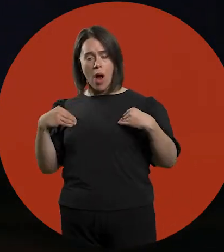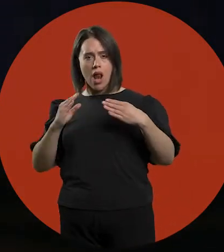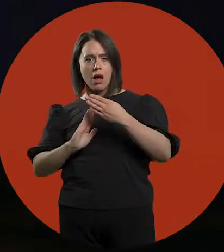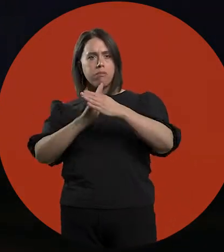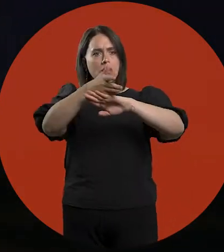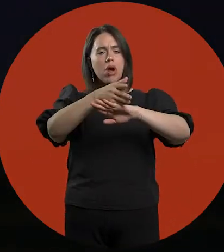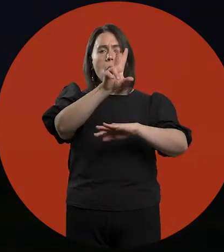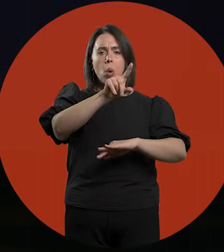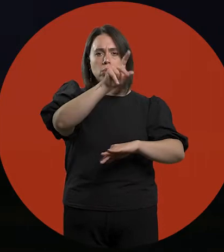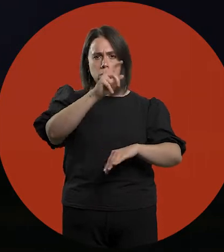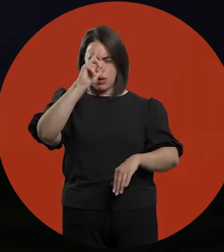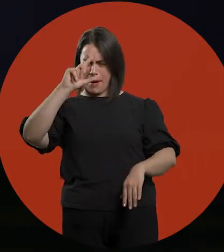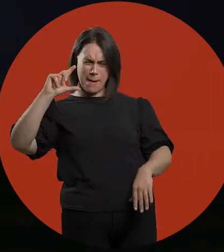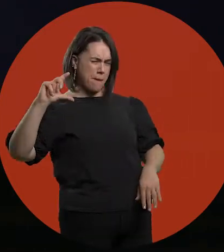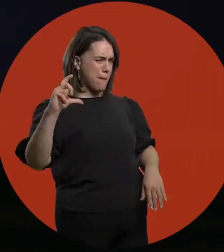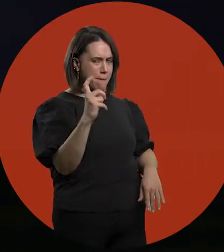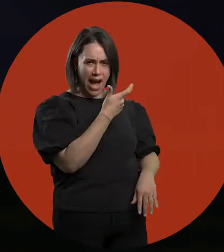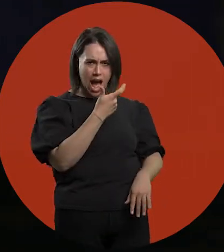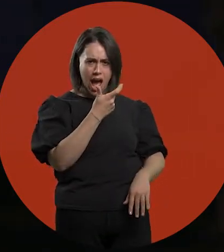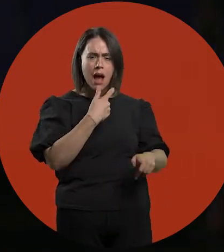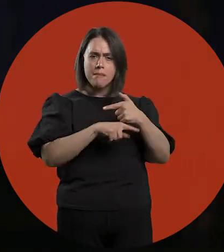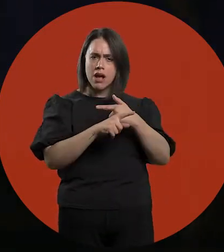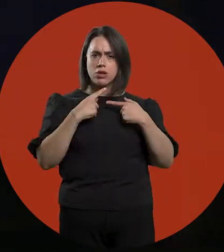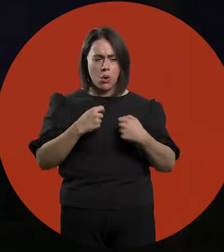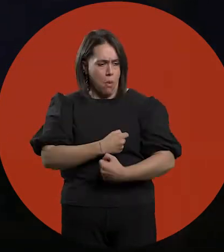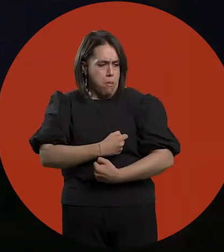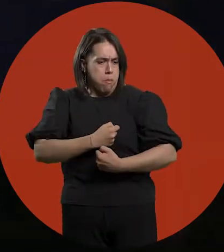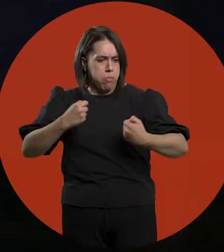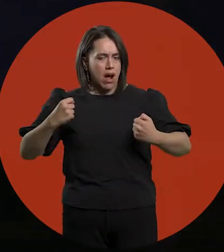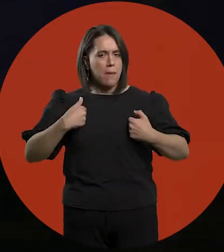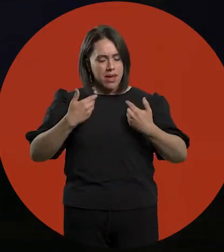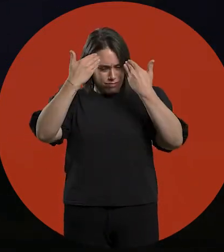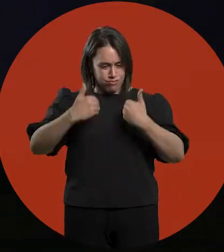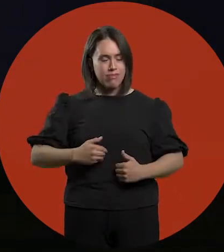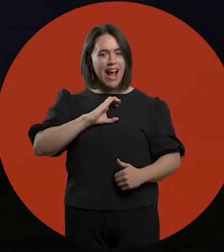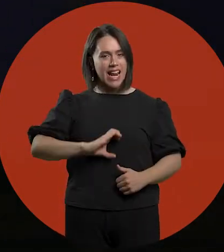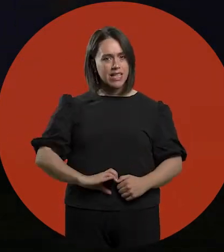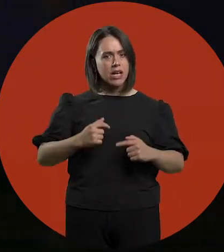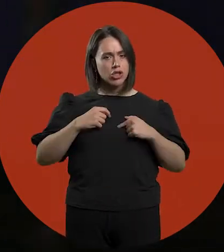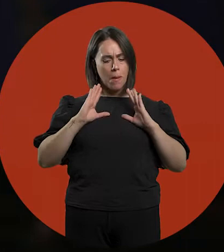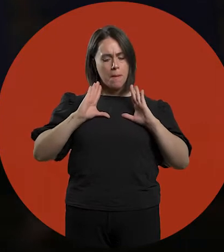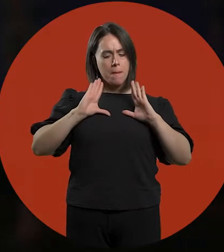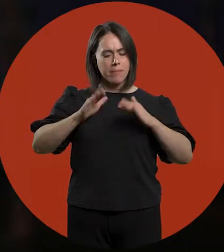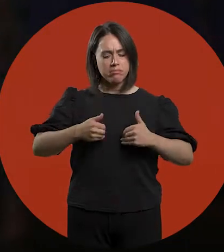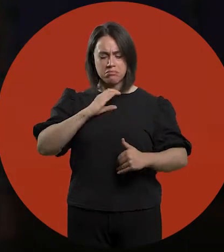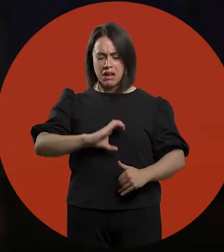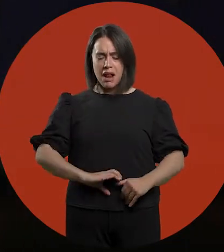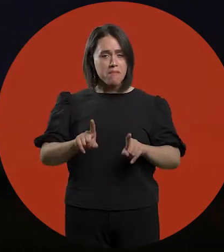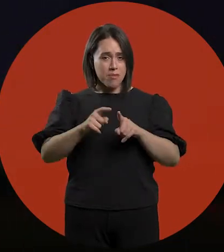Fue un cambio radical, pero pude explotar mi personalidad y definirme, como acabo de hacer.